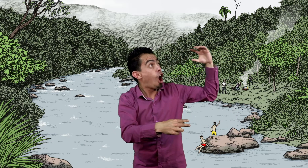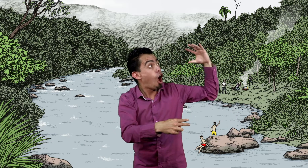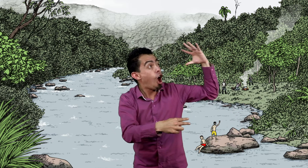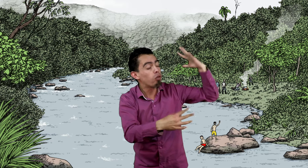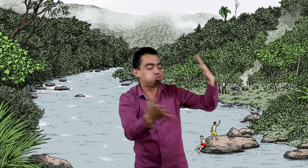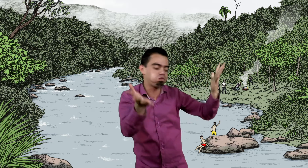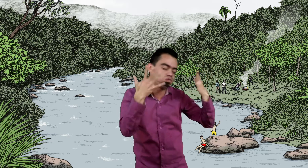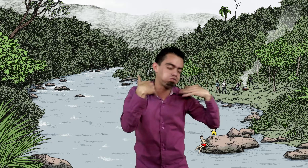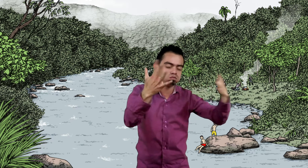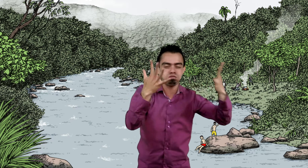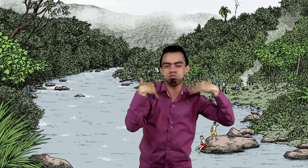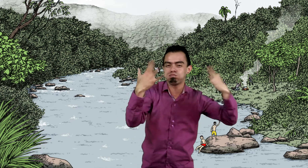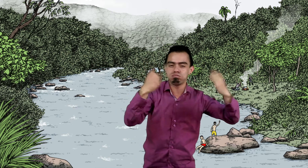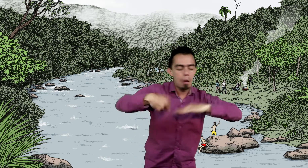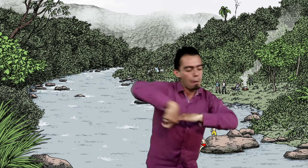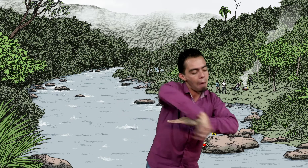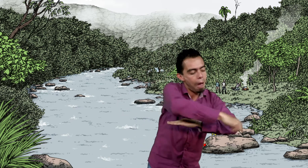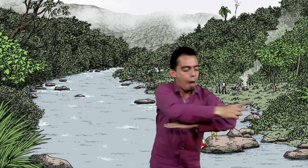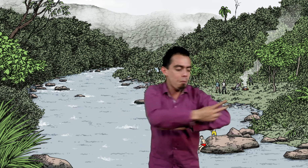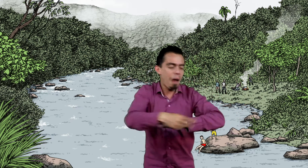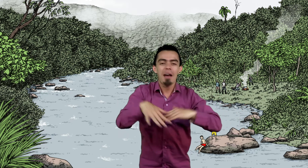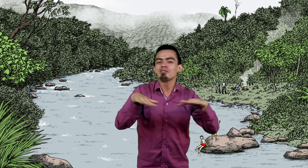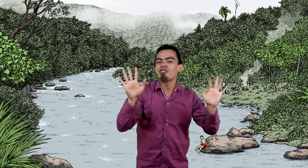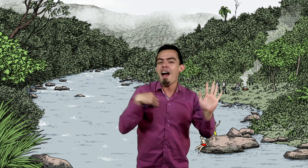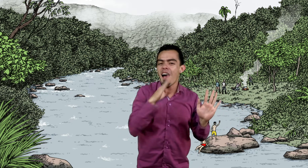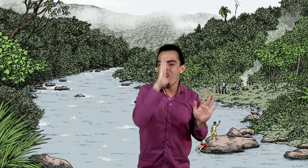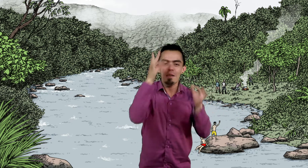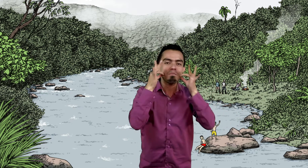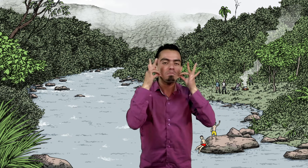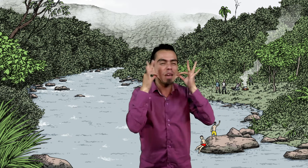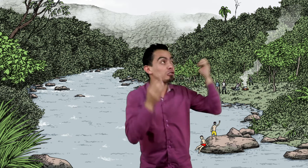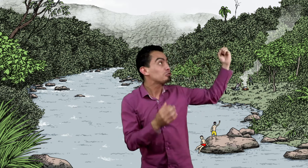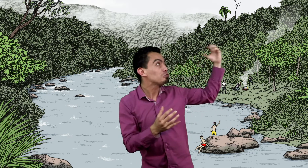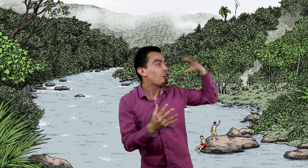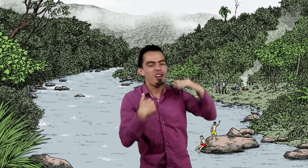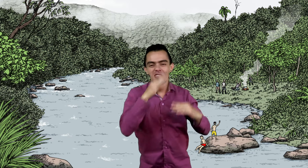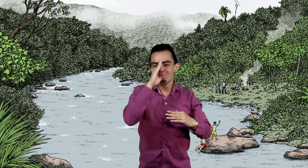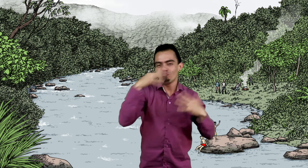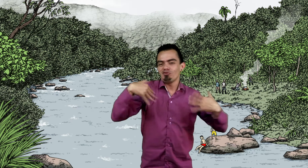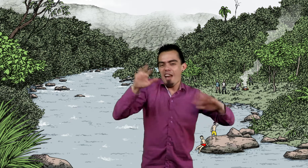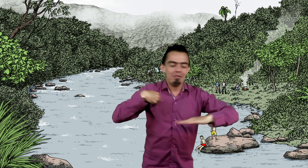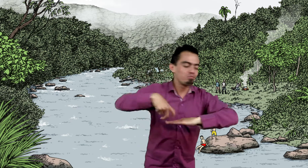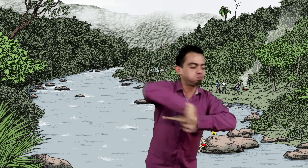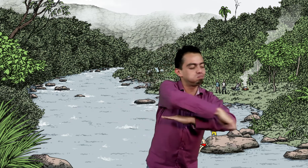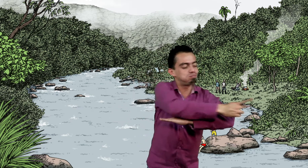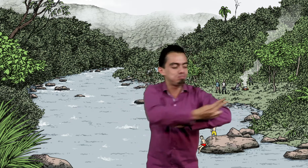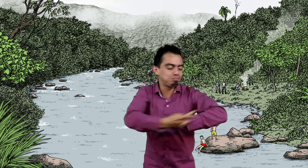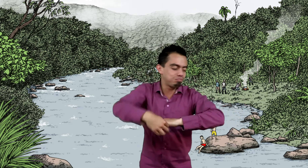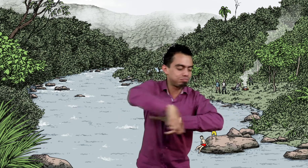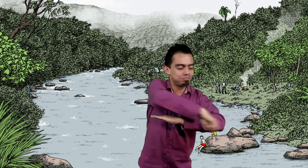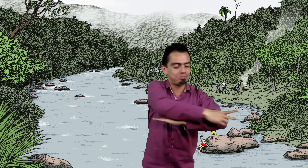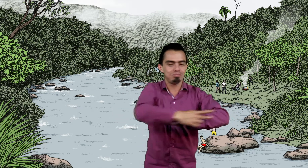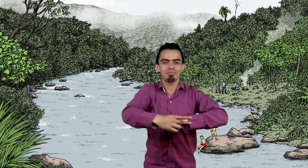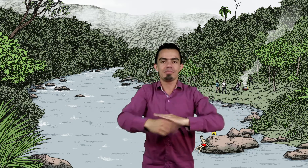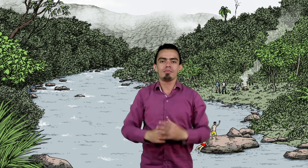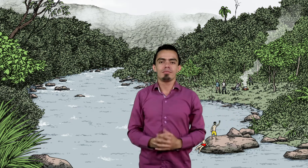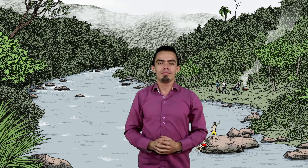Hacía mucho calor, pero esto no nos preocupaba porque ya estábamos acostumbrados a este clima.